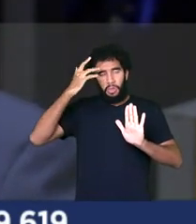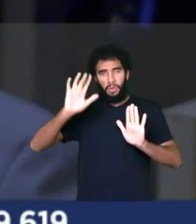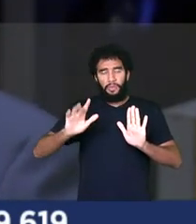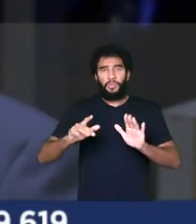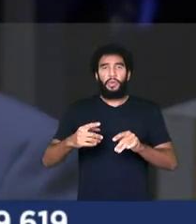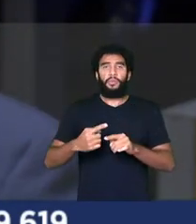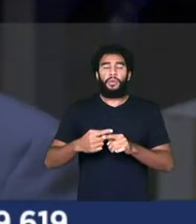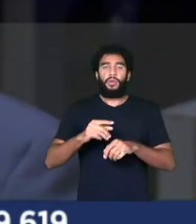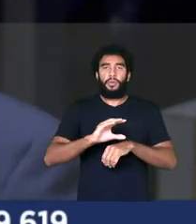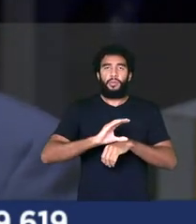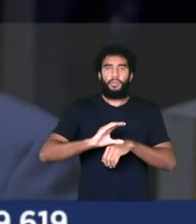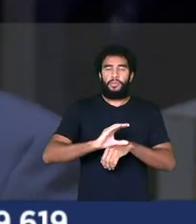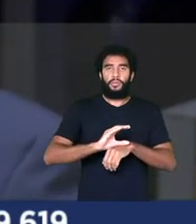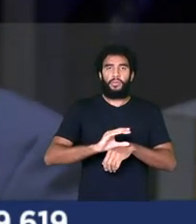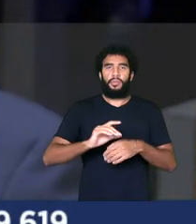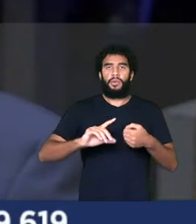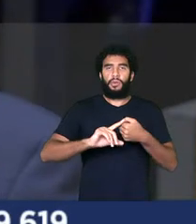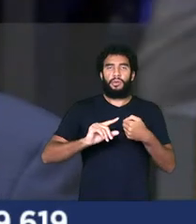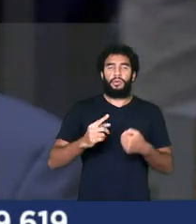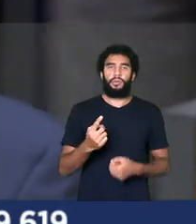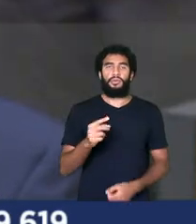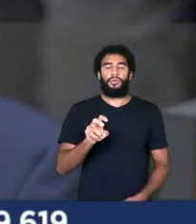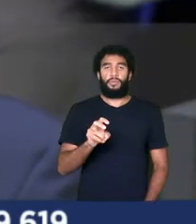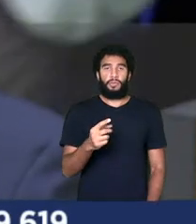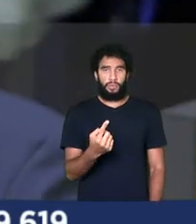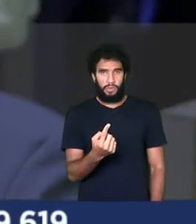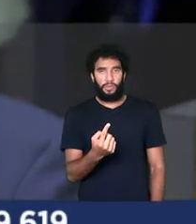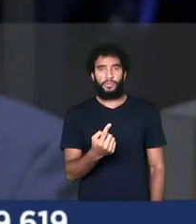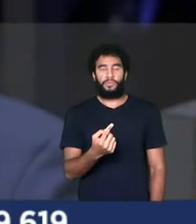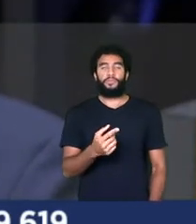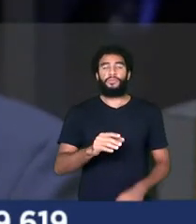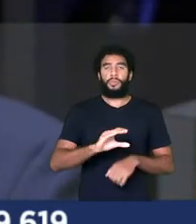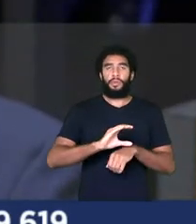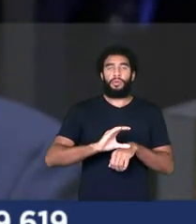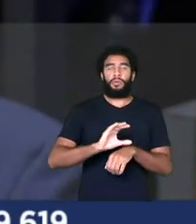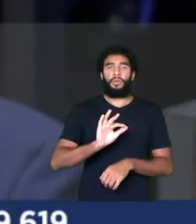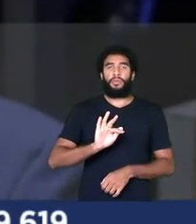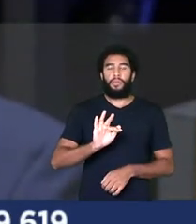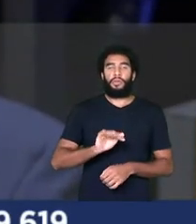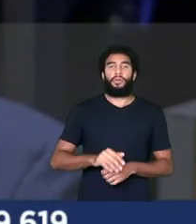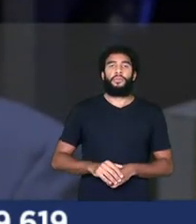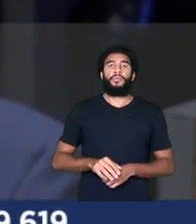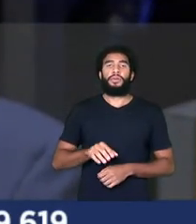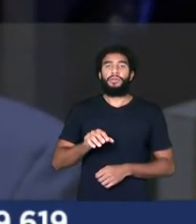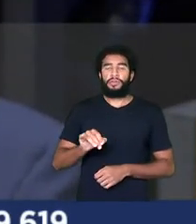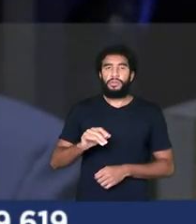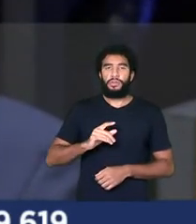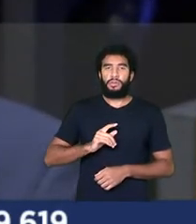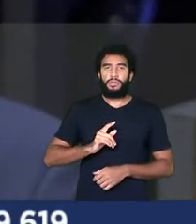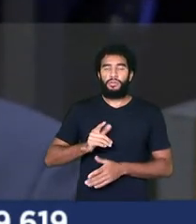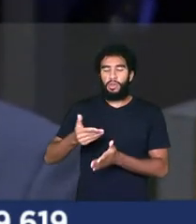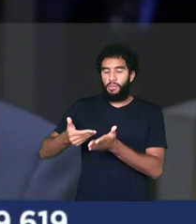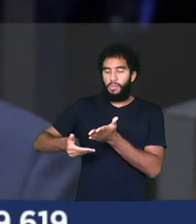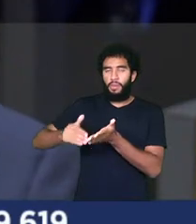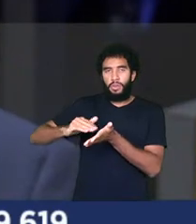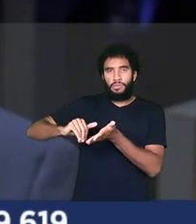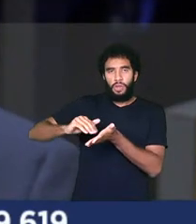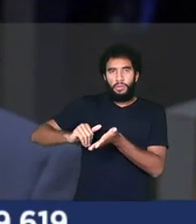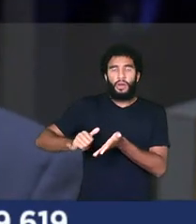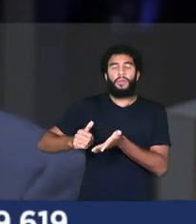ALÉM DE INCONSTITUCIONAL, PORQUE FERE O ARTIGO 151 DA CONSTITUIÇÃO, AO AVANÇAR COM ISENÇÕES SOBRE TRIBUTOS